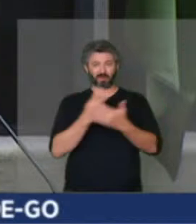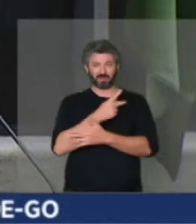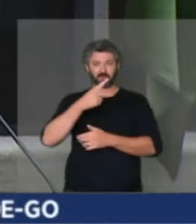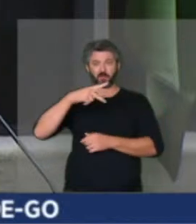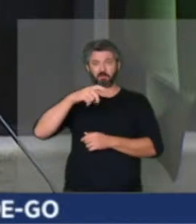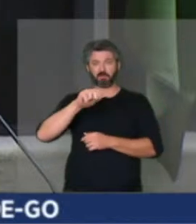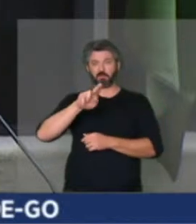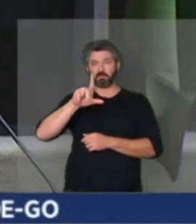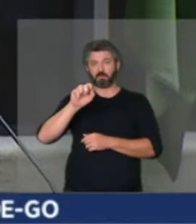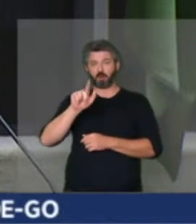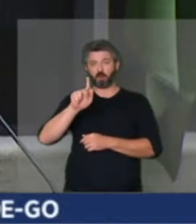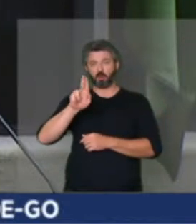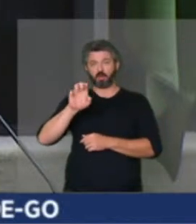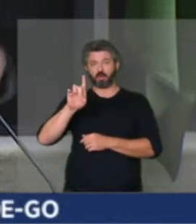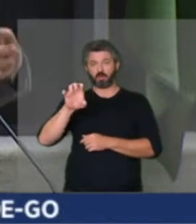GRAVE, É GRAVÍSSIMO. ALÉM